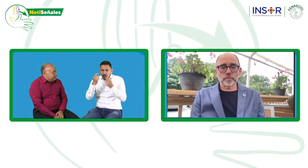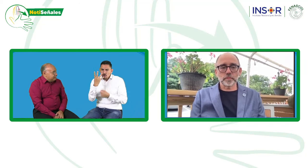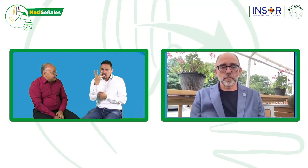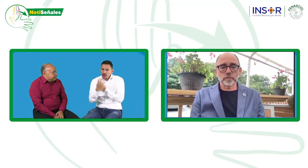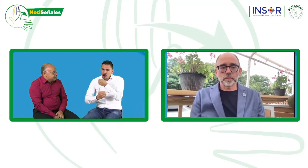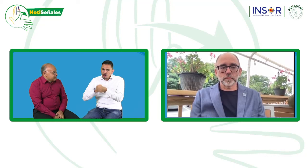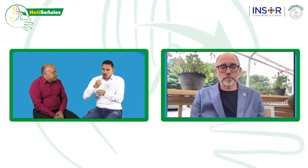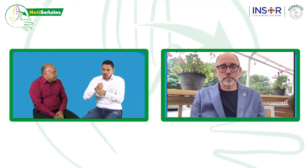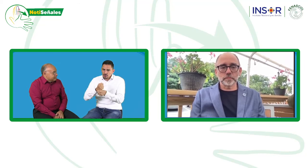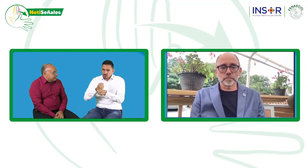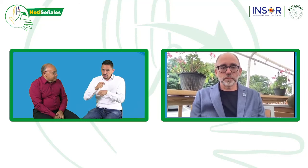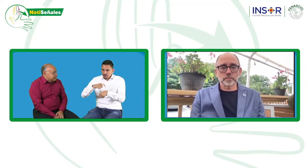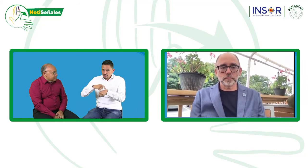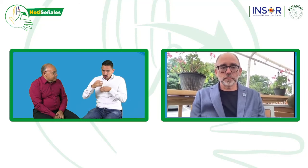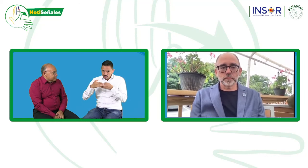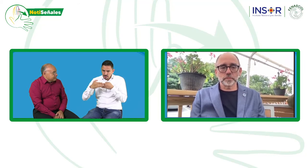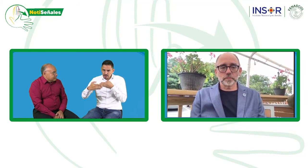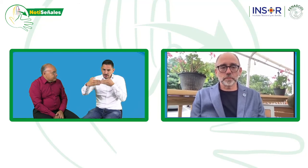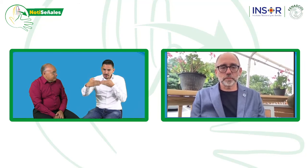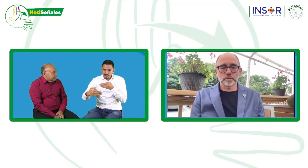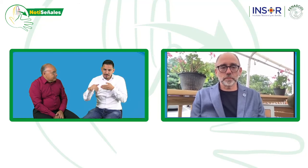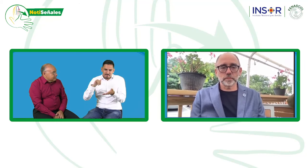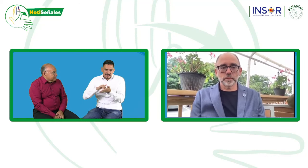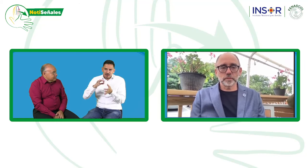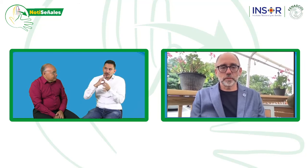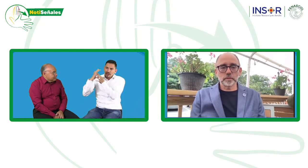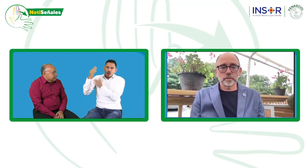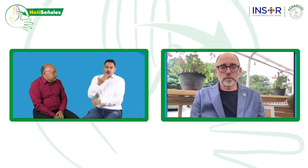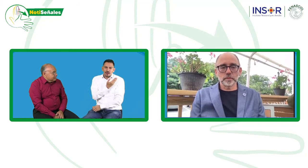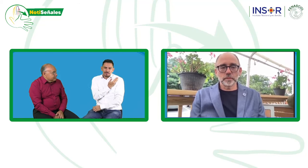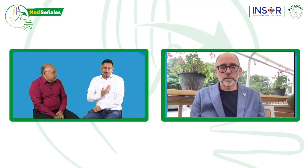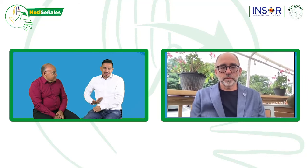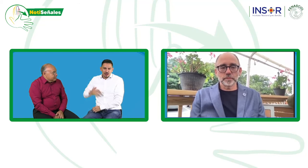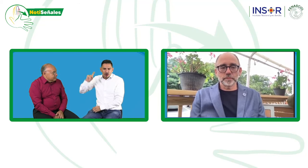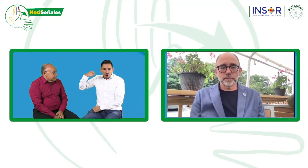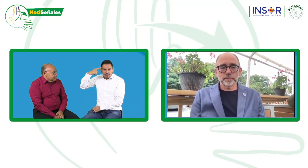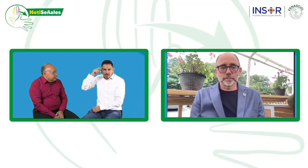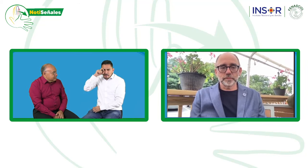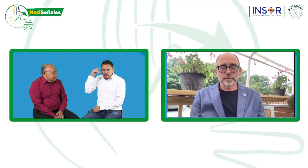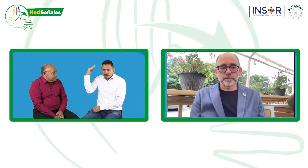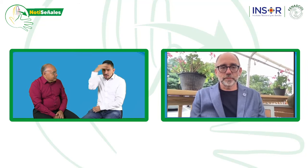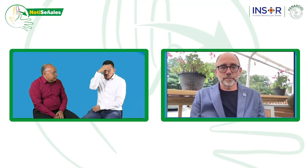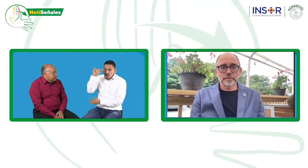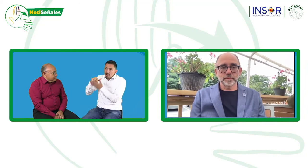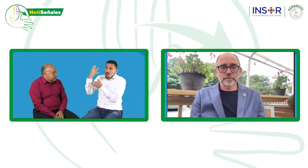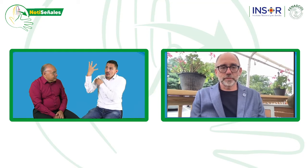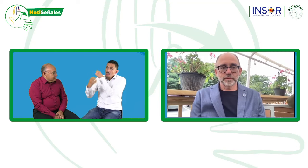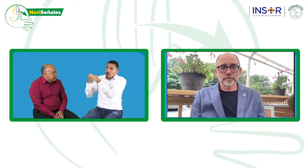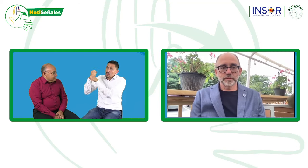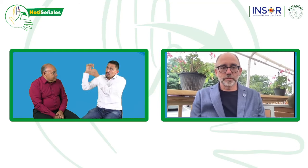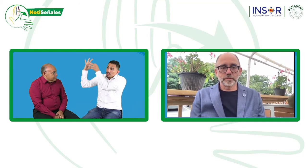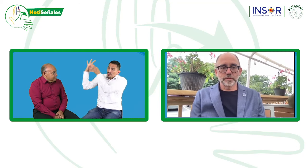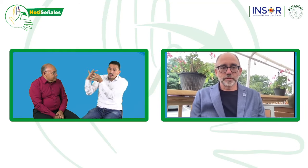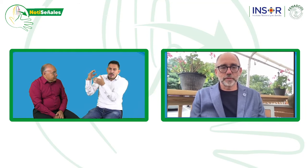organizar, hacer los planes, primero el plan estratégico de los cuatro años de esta